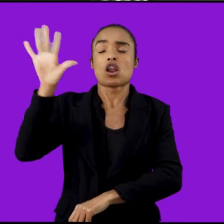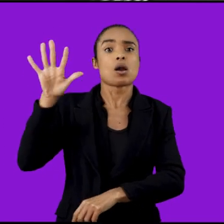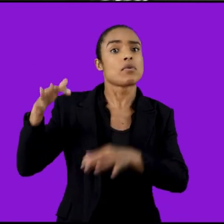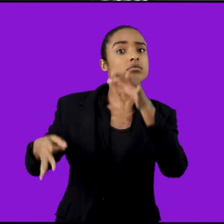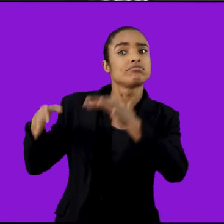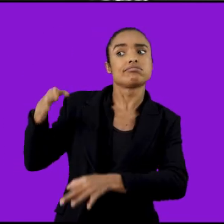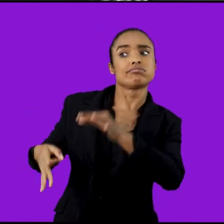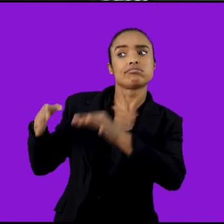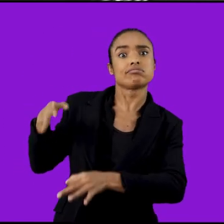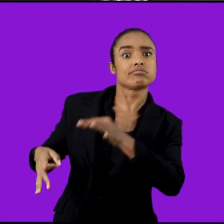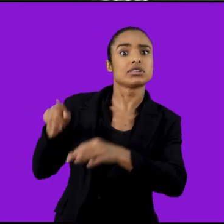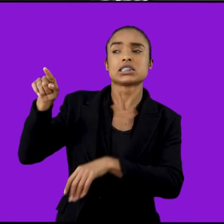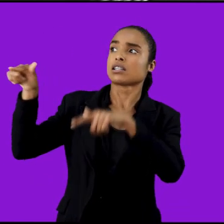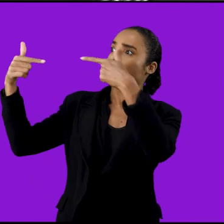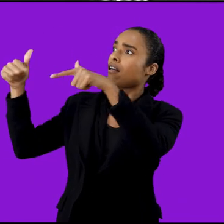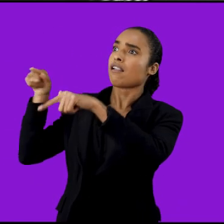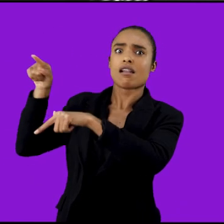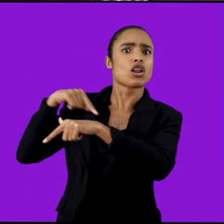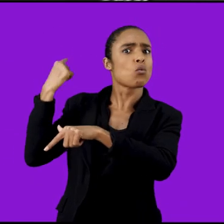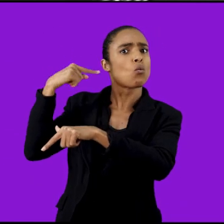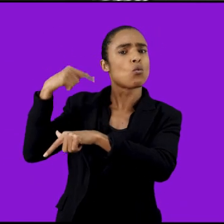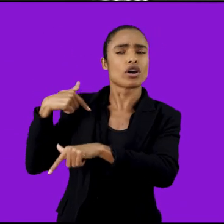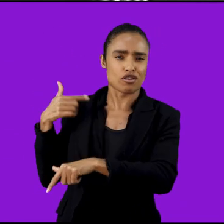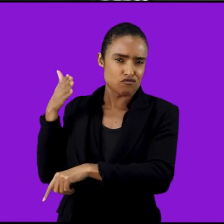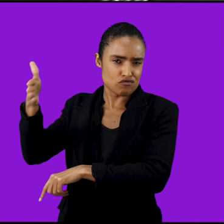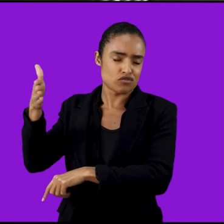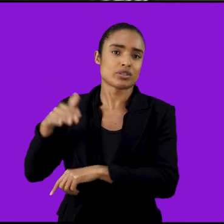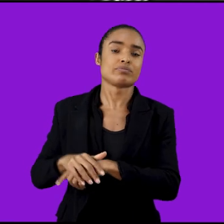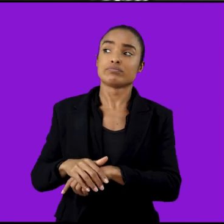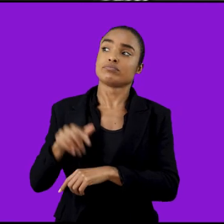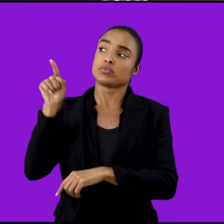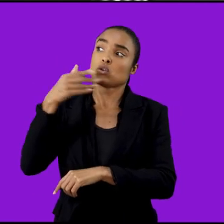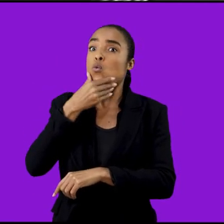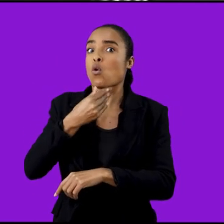quando tava fazendo uma turnê. E eles faziam um trampo que eu achei muito louco. Eles viajavam